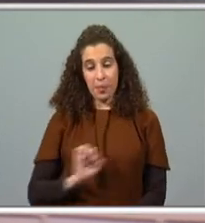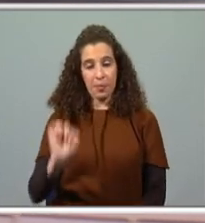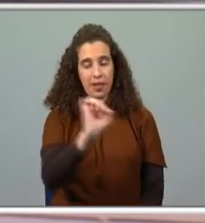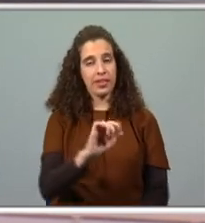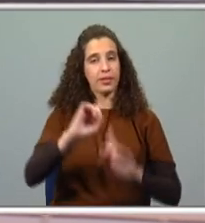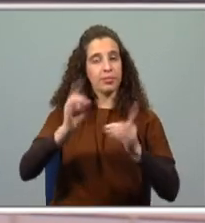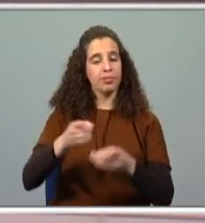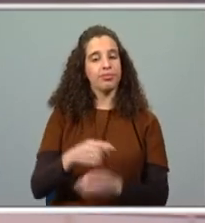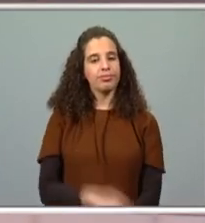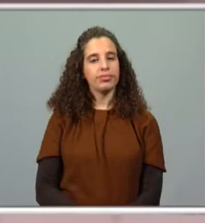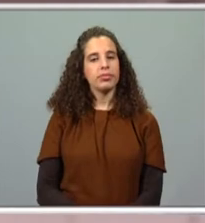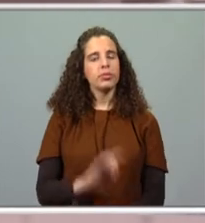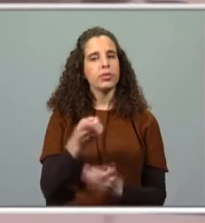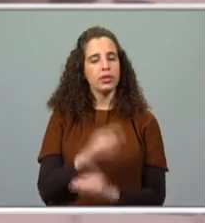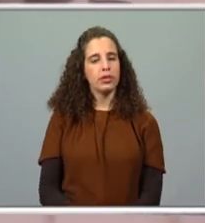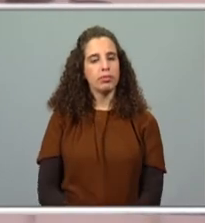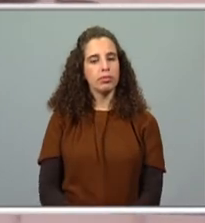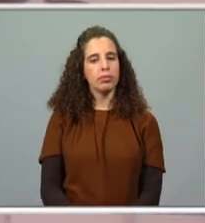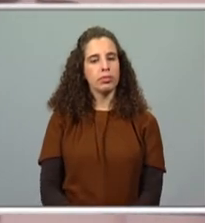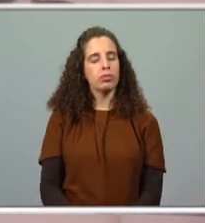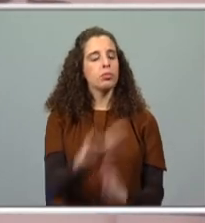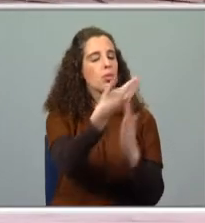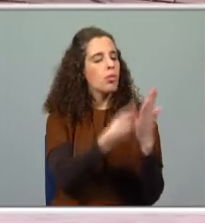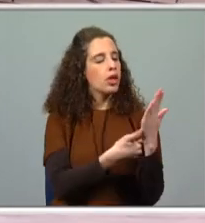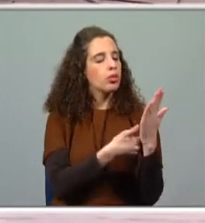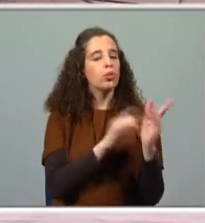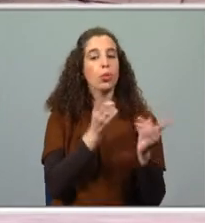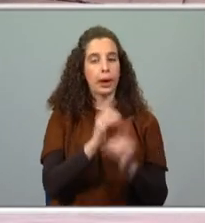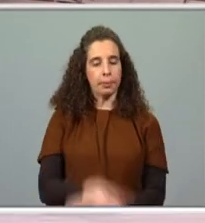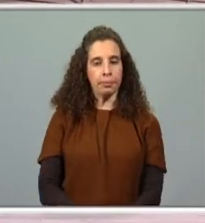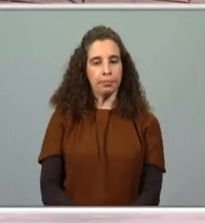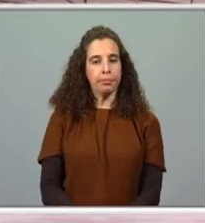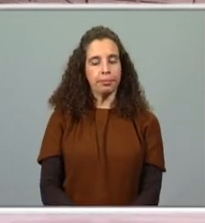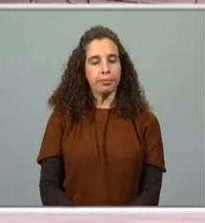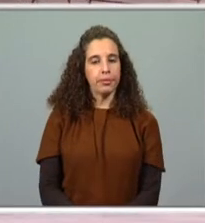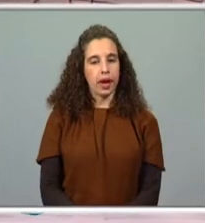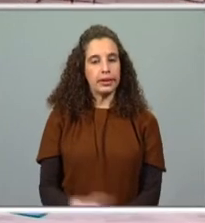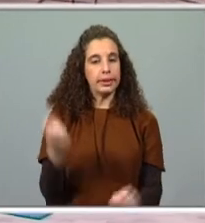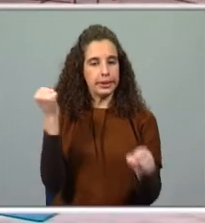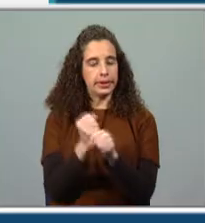começar por ver o que trazemos hoje no nosso plano hoje vamos trabalhar a 首先看看我們今天帶來了什麼我們今天的計劃我們將在